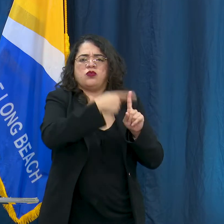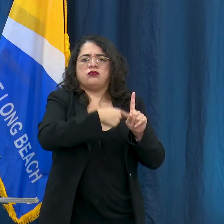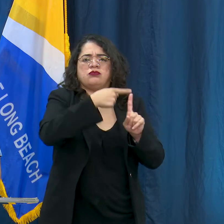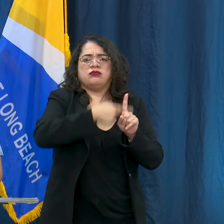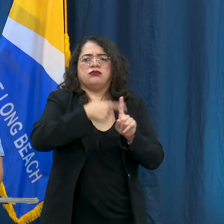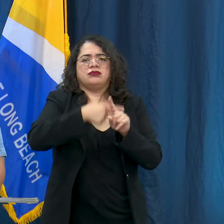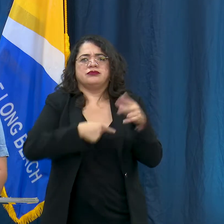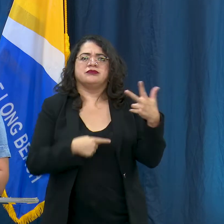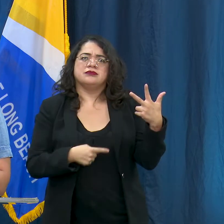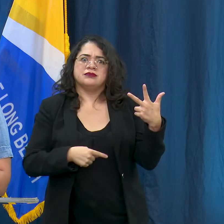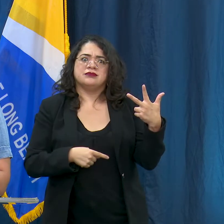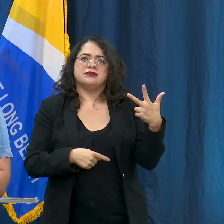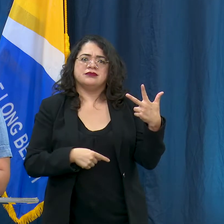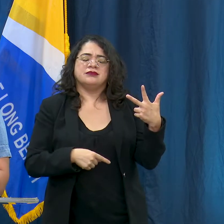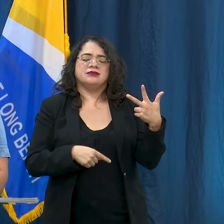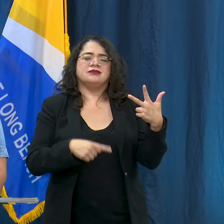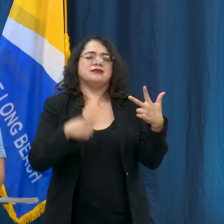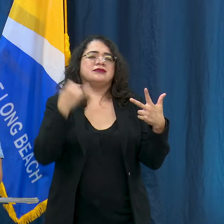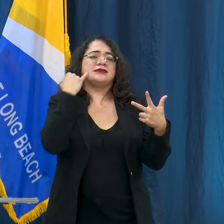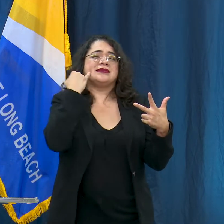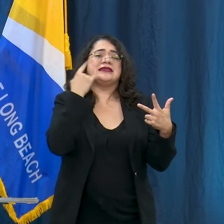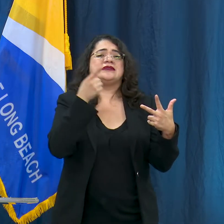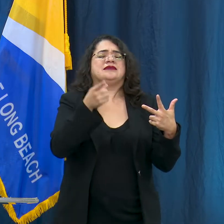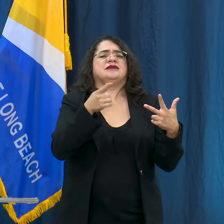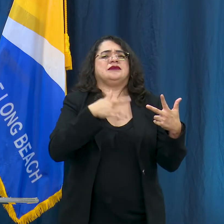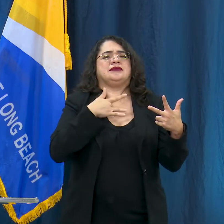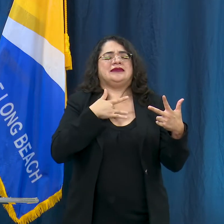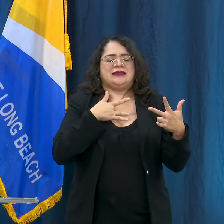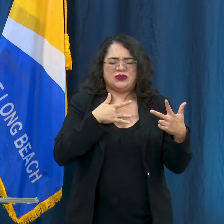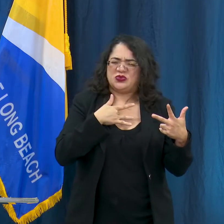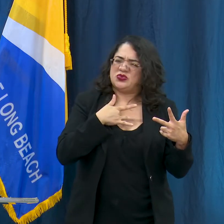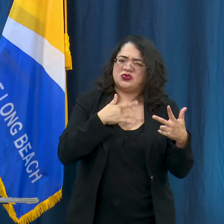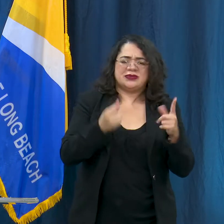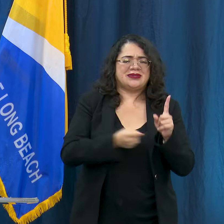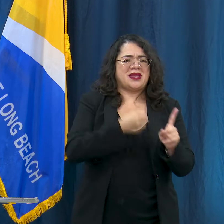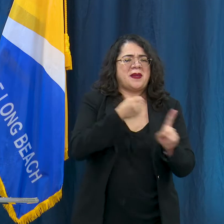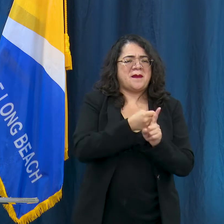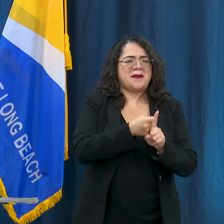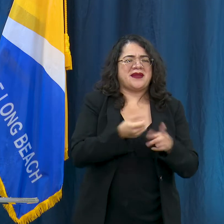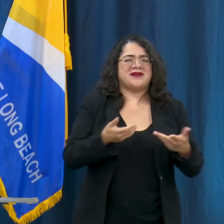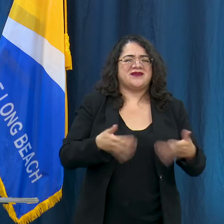see sido effect ah dos de personalmente despedido de en trabajo desde que